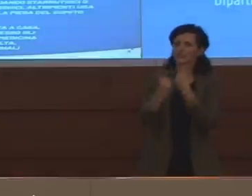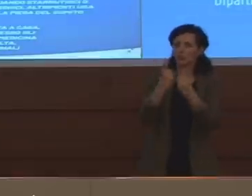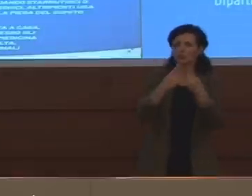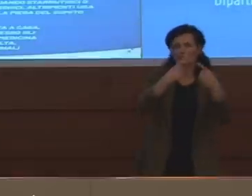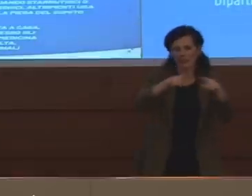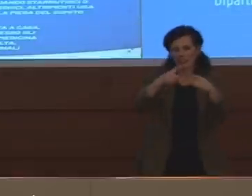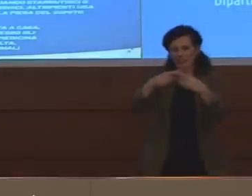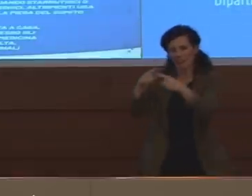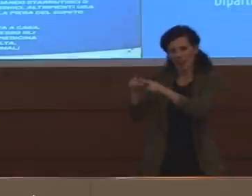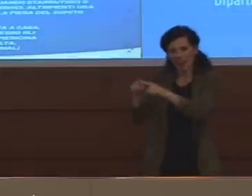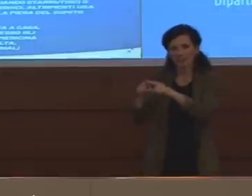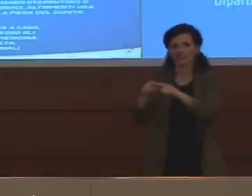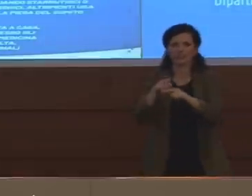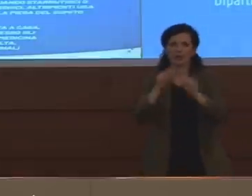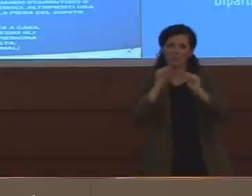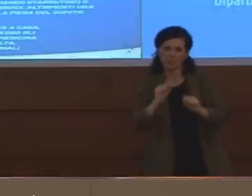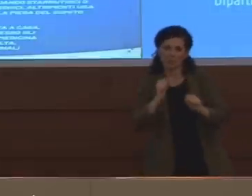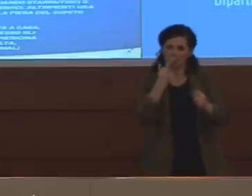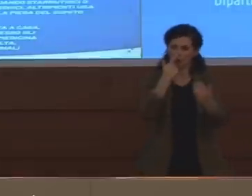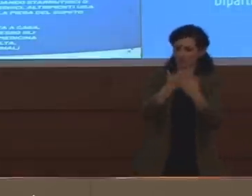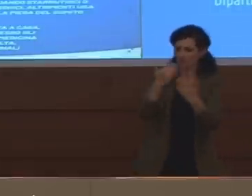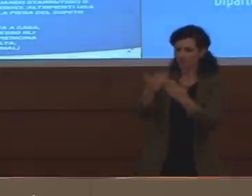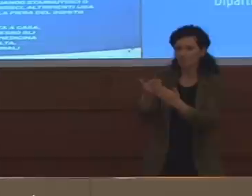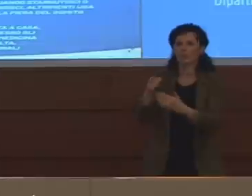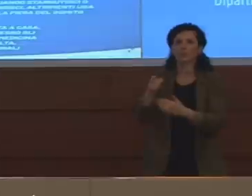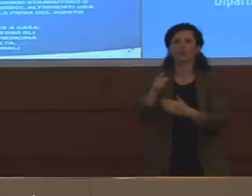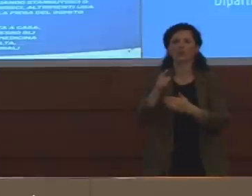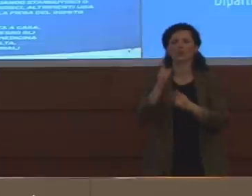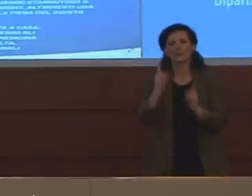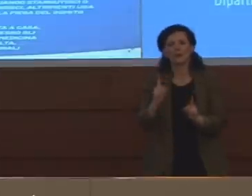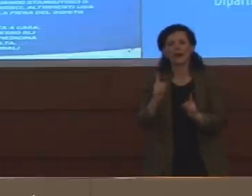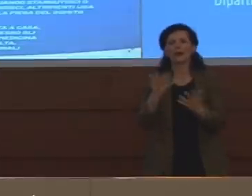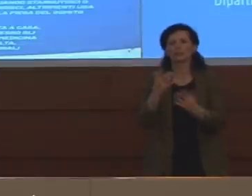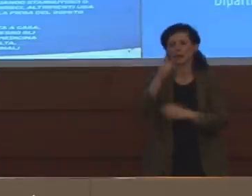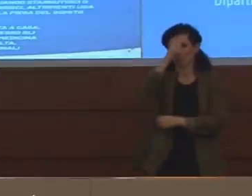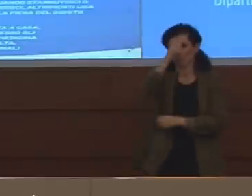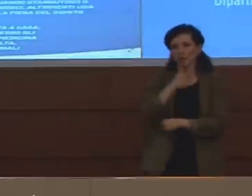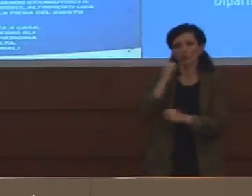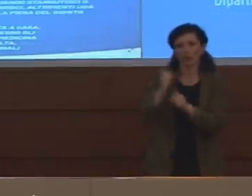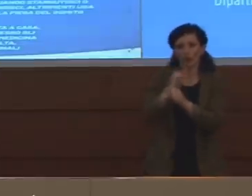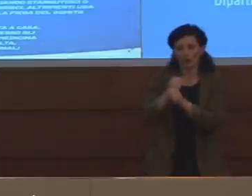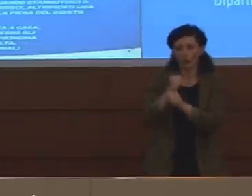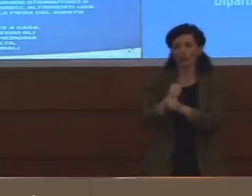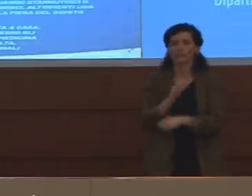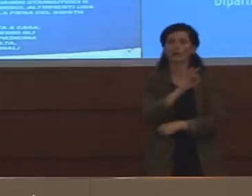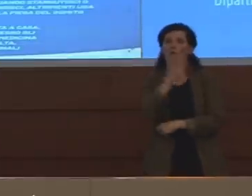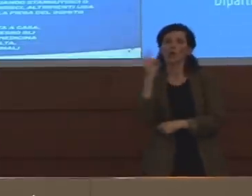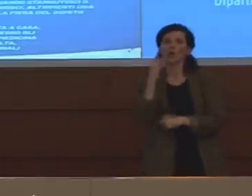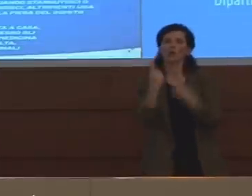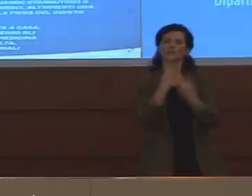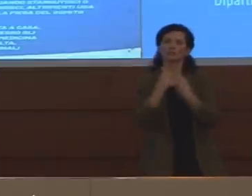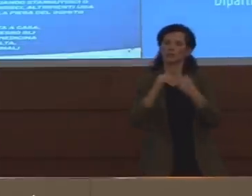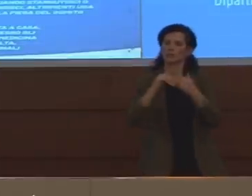quelle del profilo lavorativo a quello degli spostamenti delle persone, dei